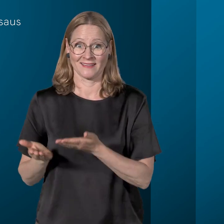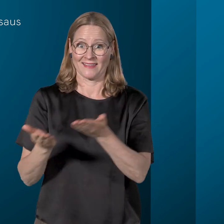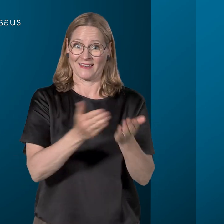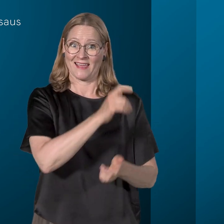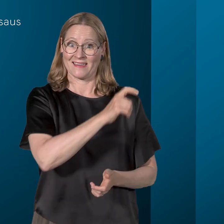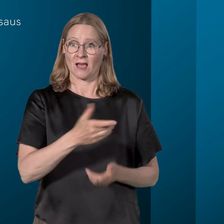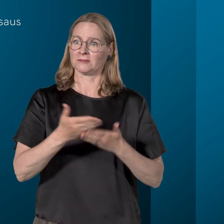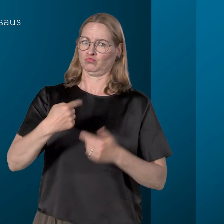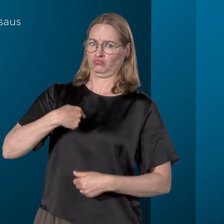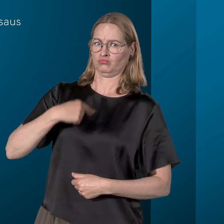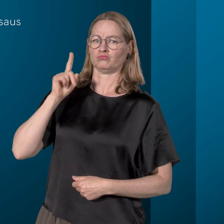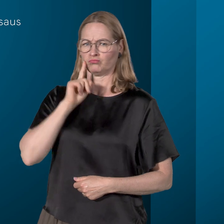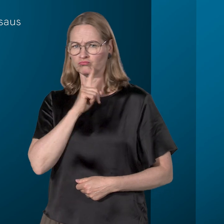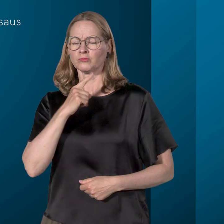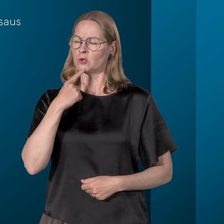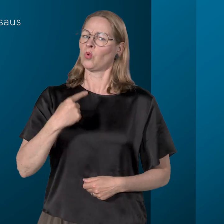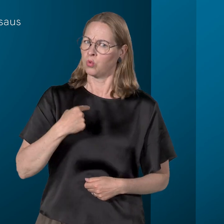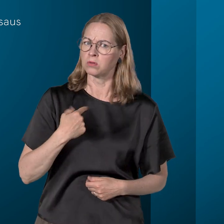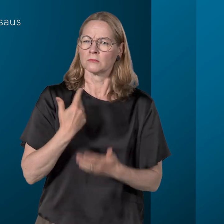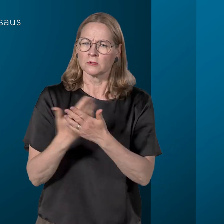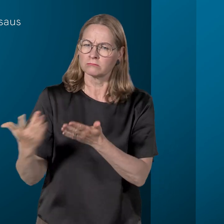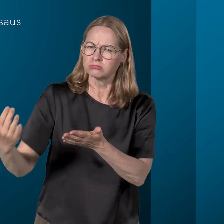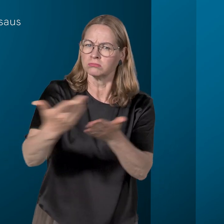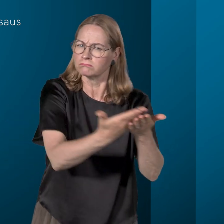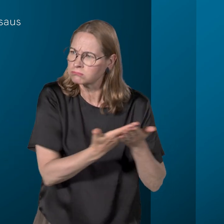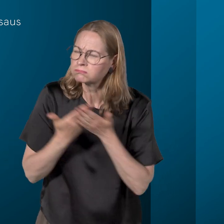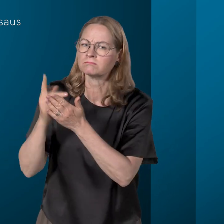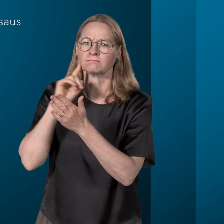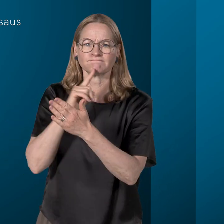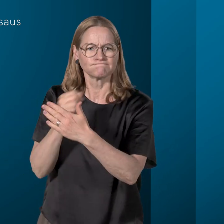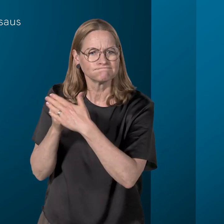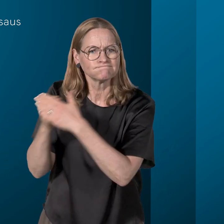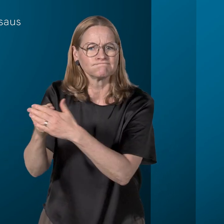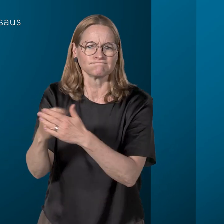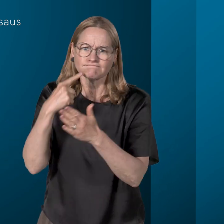Kerääjät esiintyvät kuuroina ja väittävät keräävänsä rahaa kuurojen hyväksi -